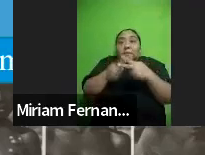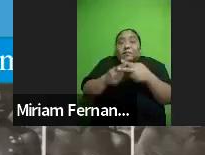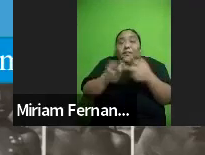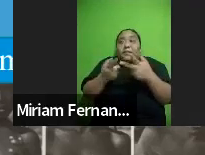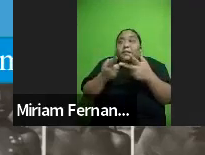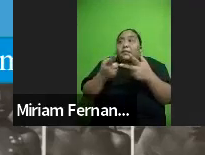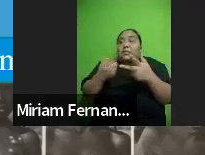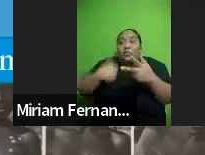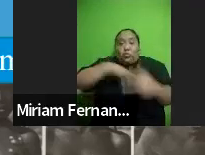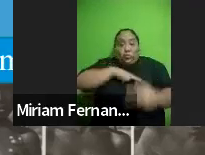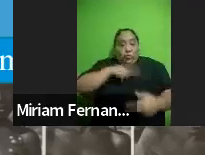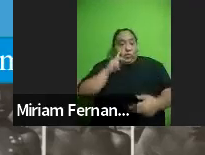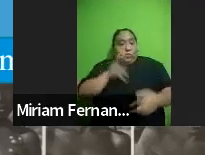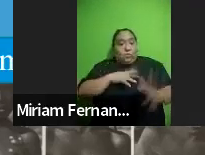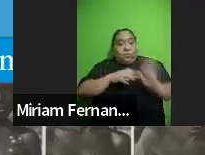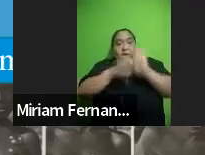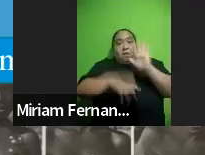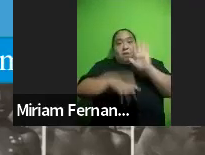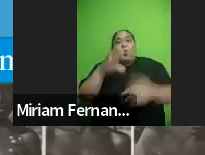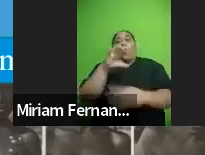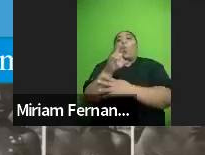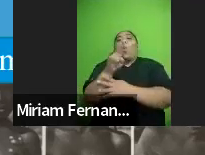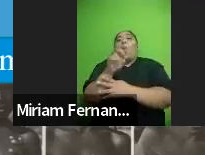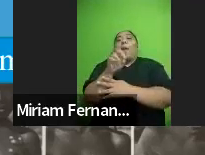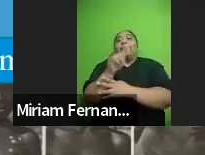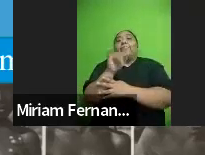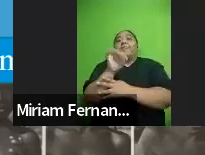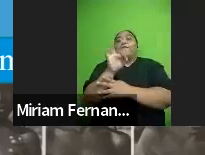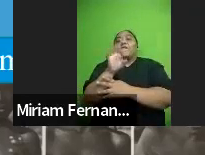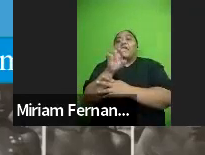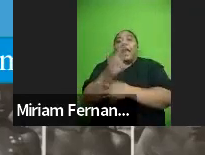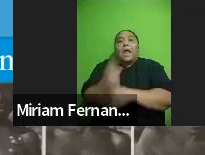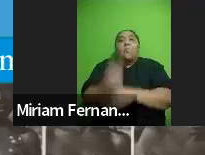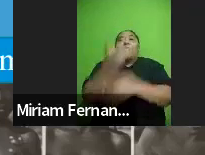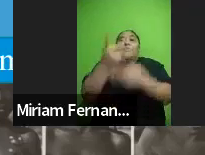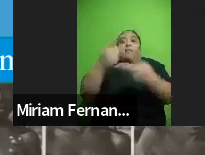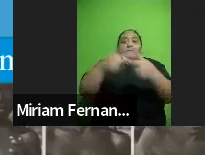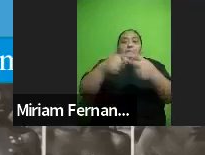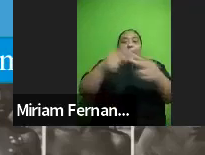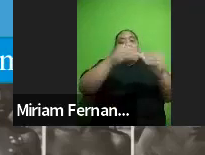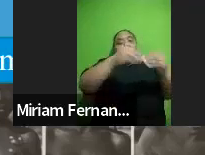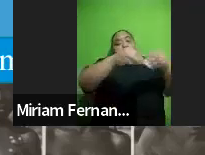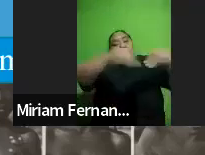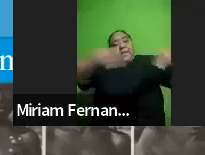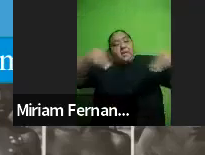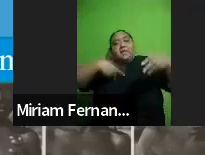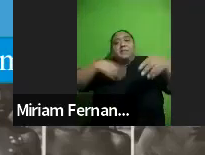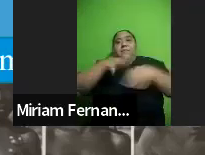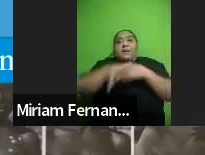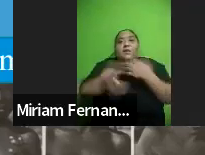matemátizar no es matemátizar no es simplemente esto que creíamos que era cuanto cuantificar, cuantificar, clasificar, medir,